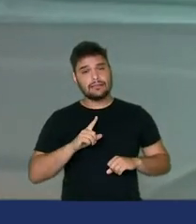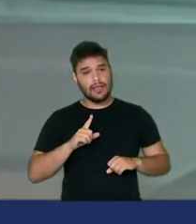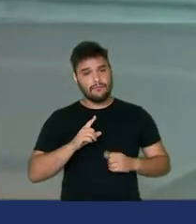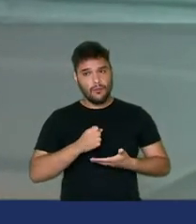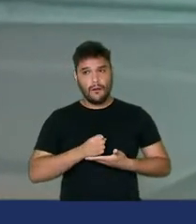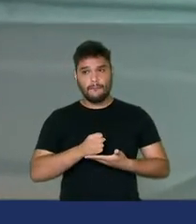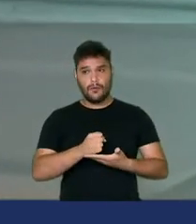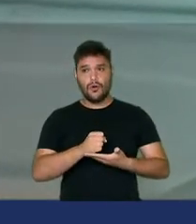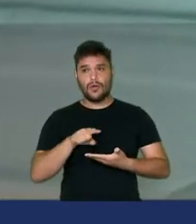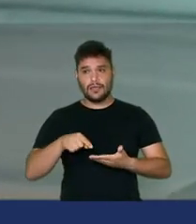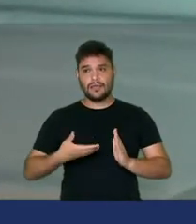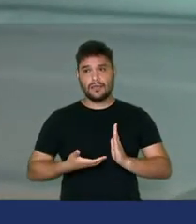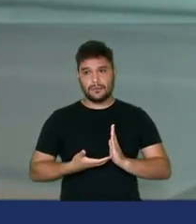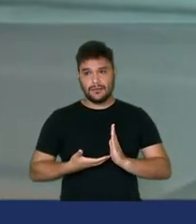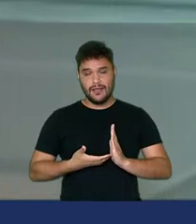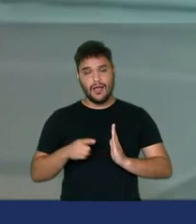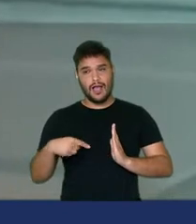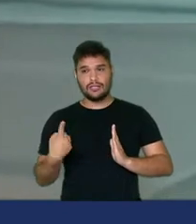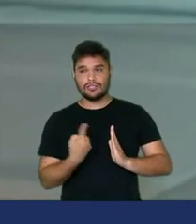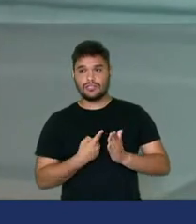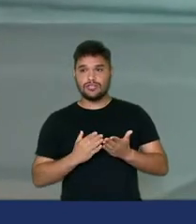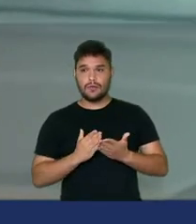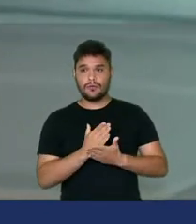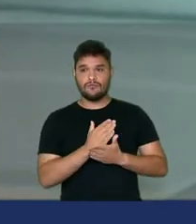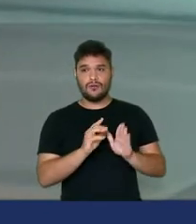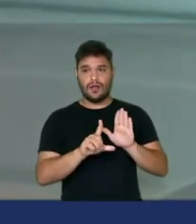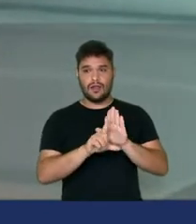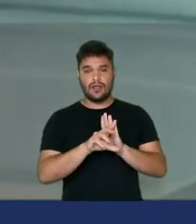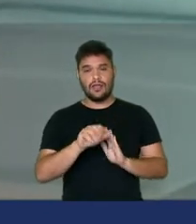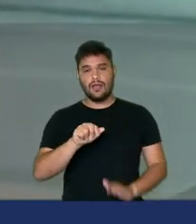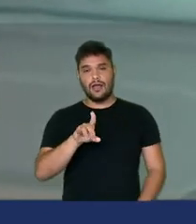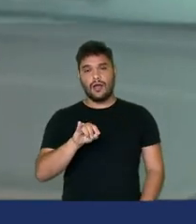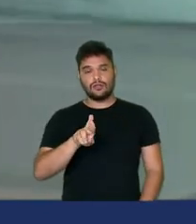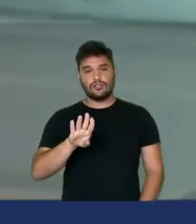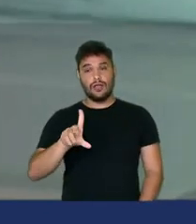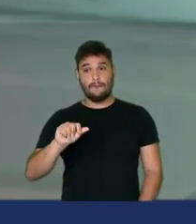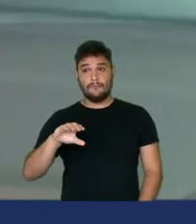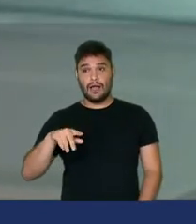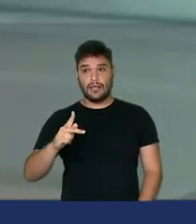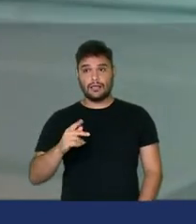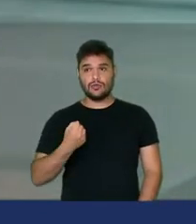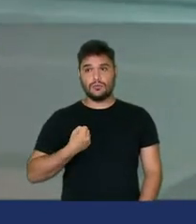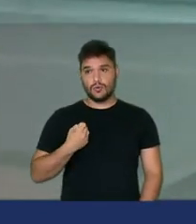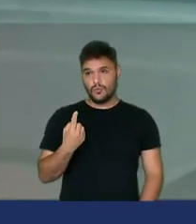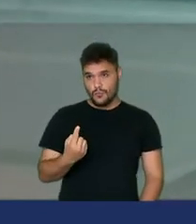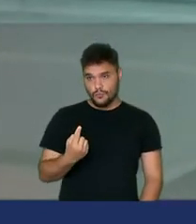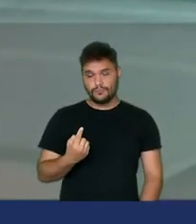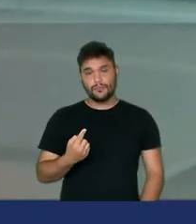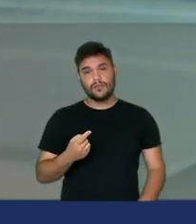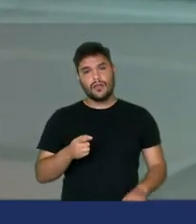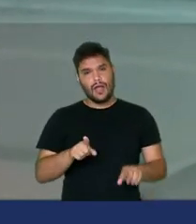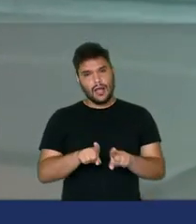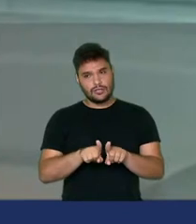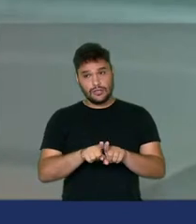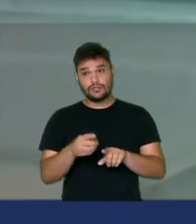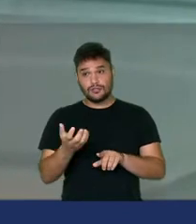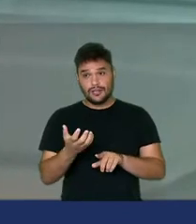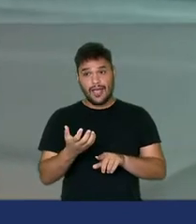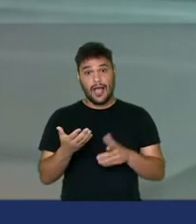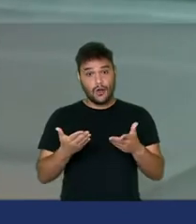MUITO , MAS QUE TIVERAM UM ALENTE INCLUSIVE DESSE PARLAMENTO QUANDO NÓS APROVAMOS AQUI A LEI ALDIR BLANC 1 E AGORA QUEREMOS FAZER A LEI ALDIR BLANC 2, APROVAR